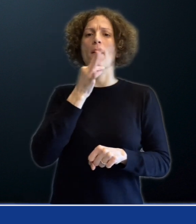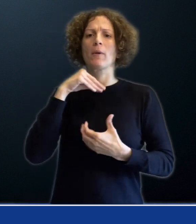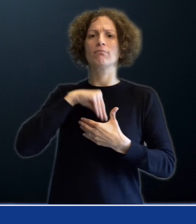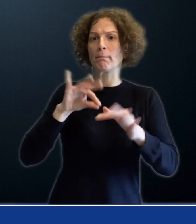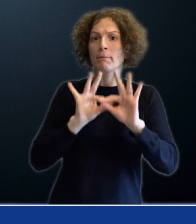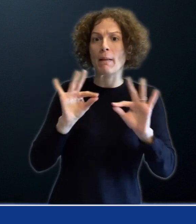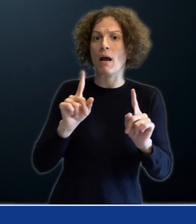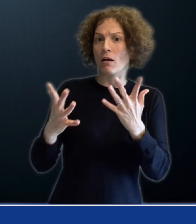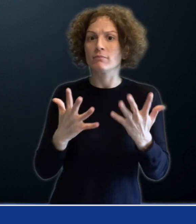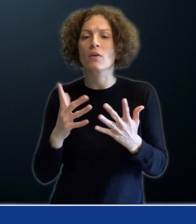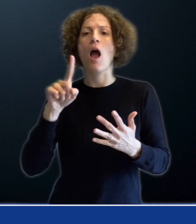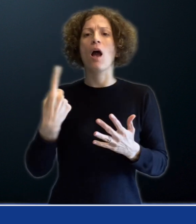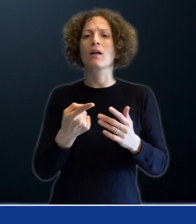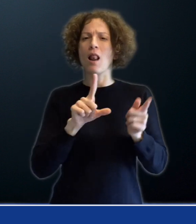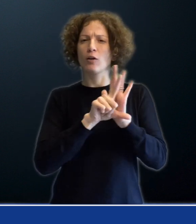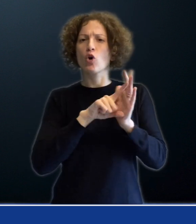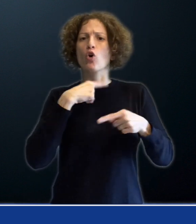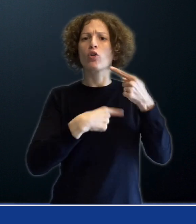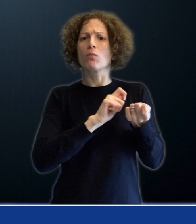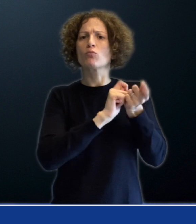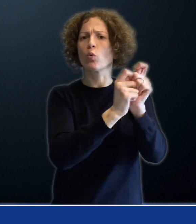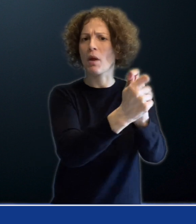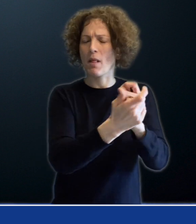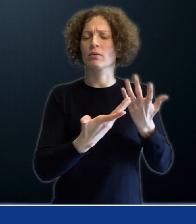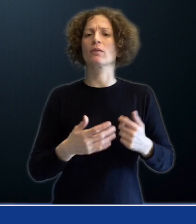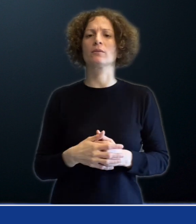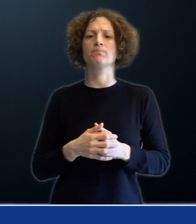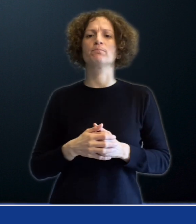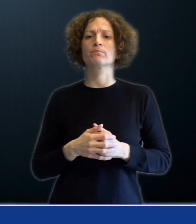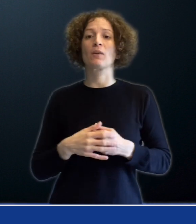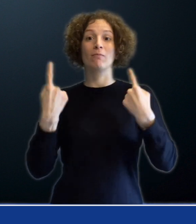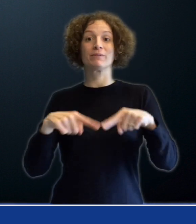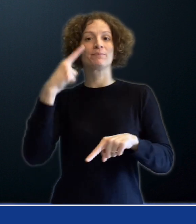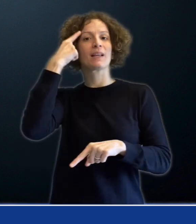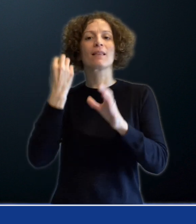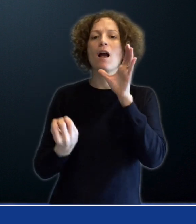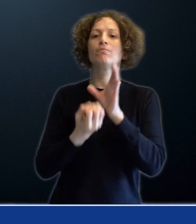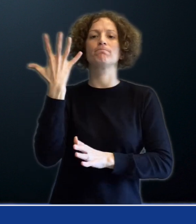A questa situazione inaccettabile si devono aggiungere anche Istituzioni impreparate e continui mutamenti legislativi.